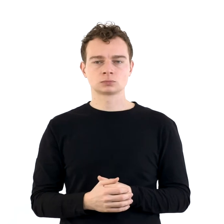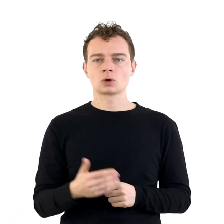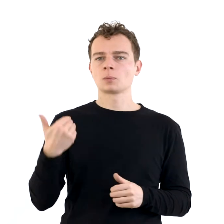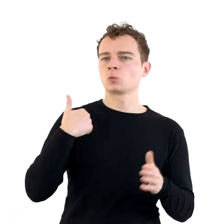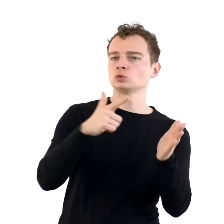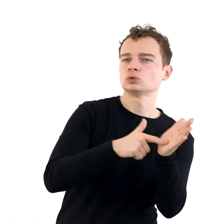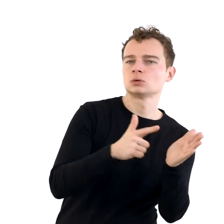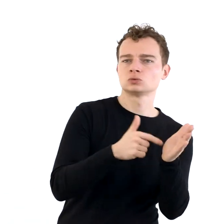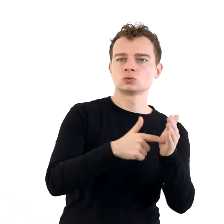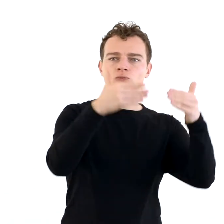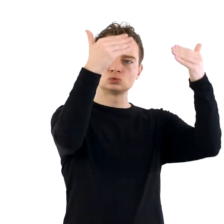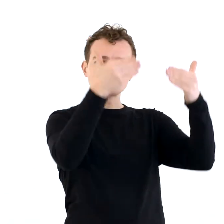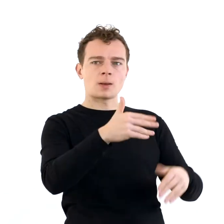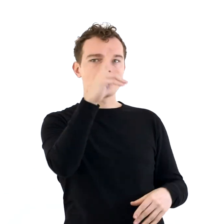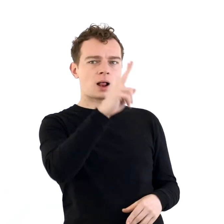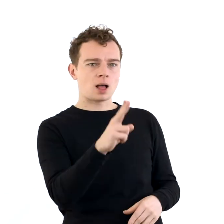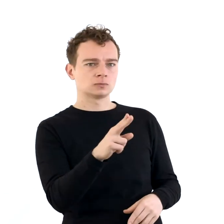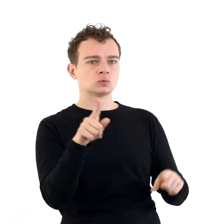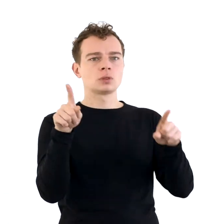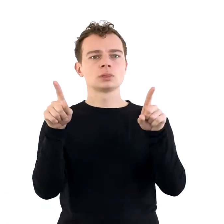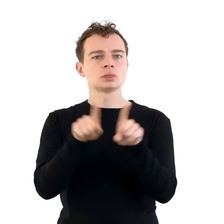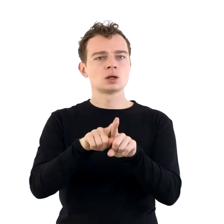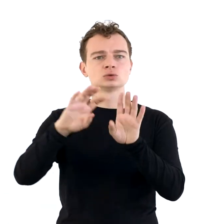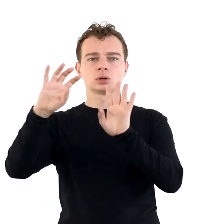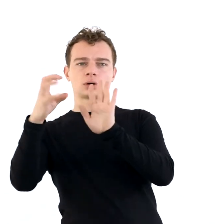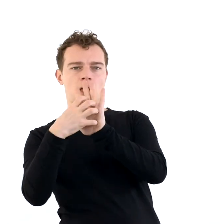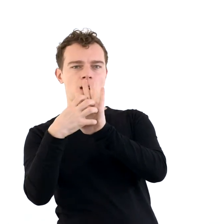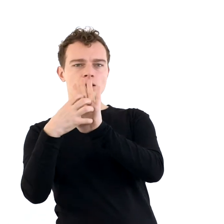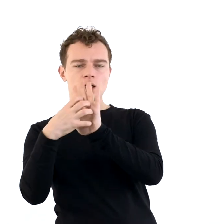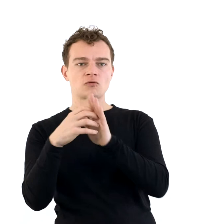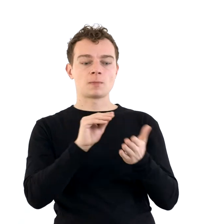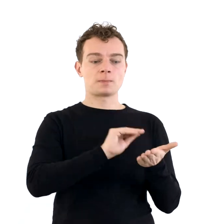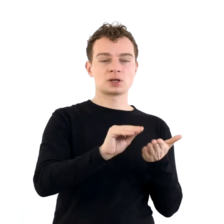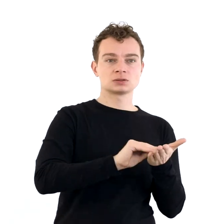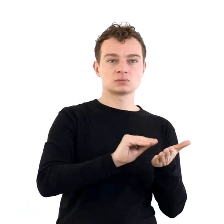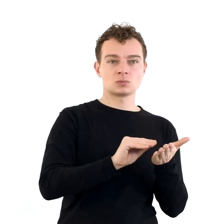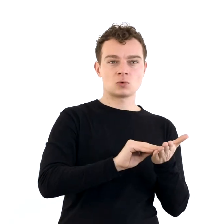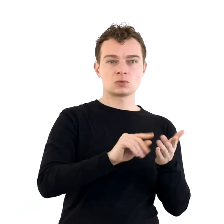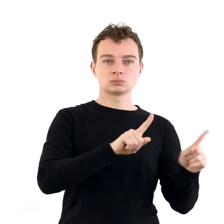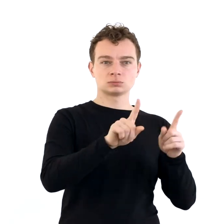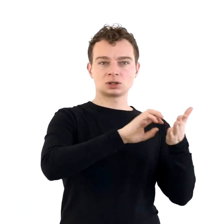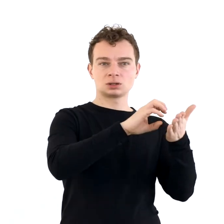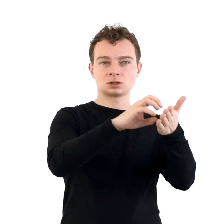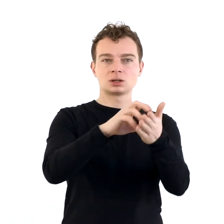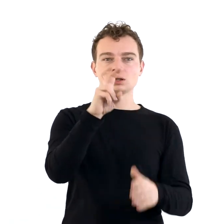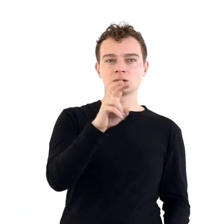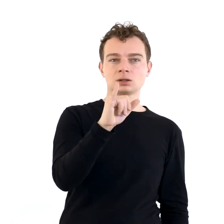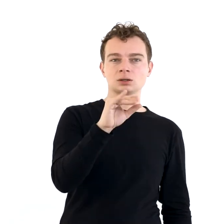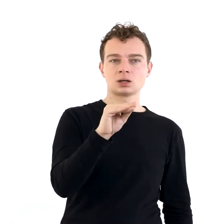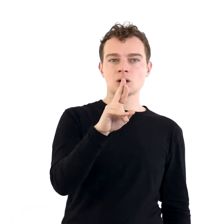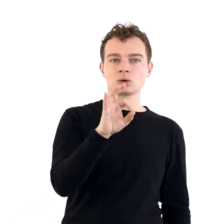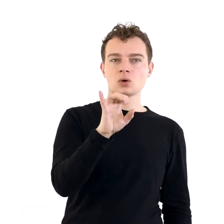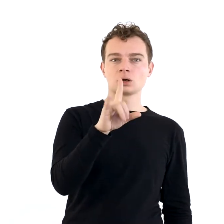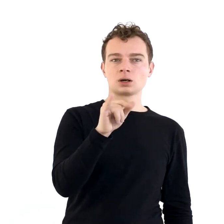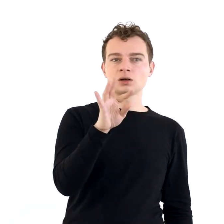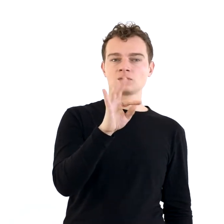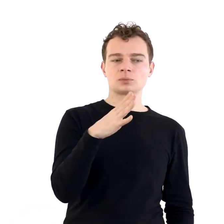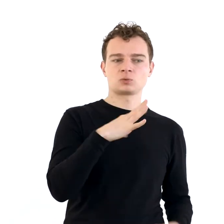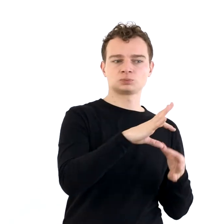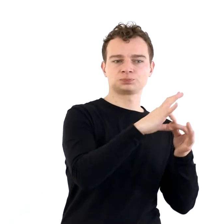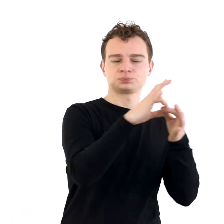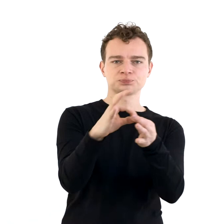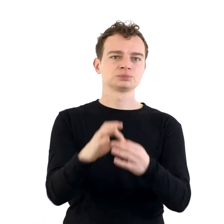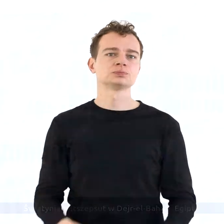Były to najczęściej malarstwo ścienne i relief w połączeniu z pismem hieroglificznym.